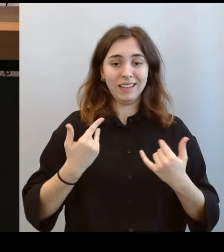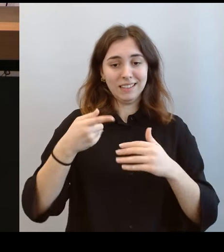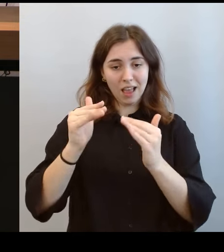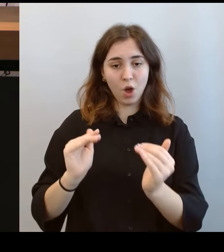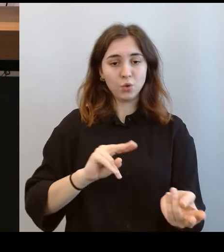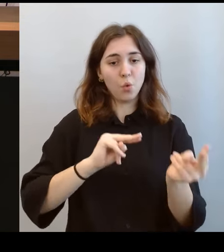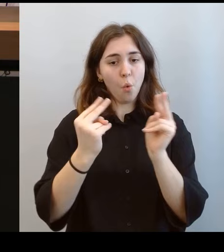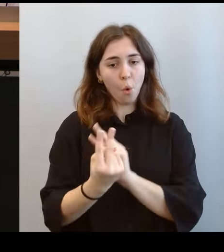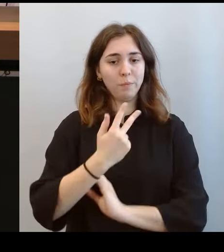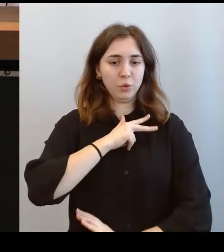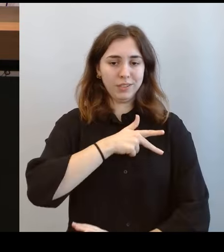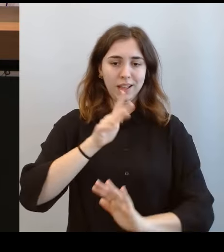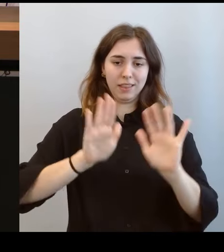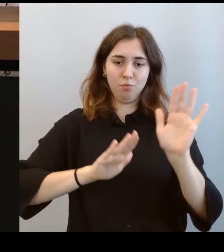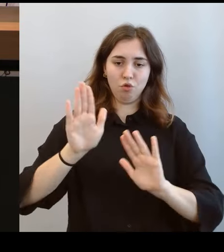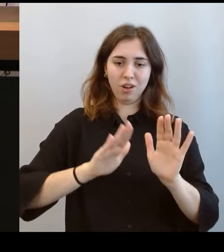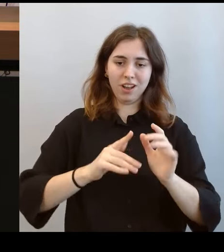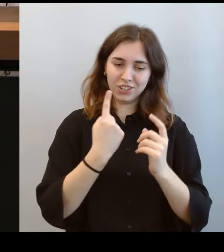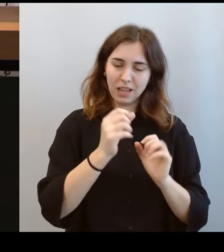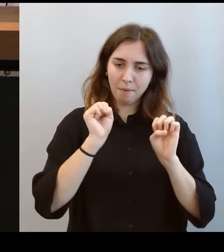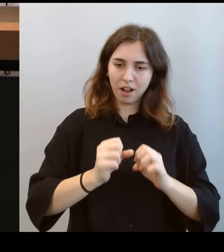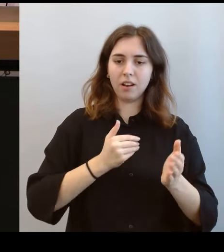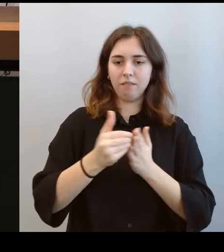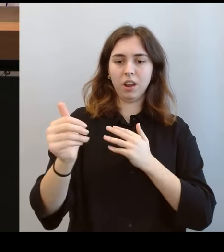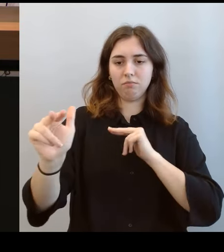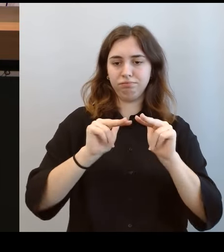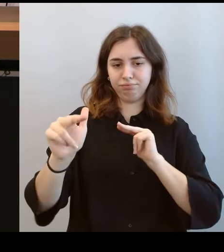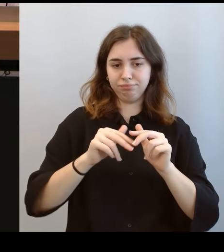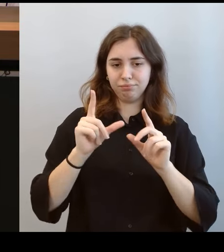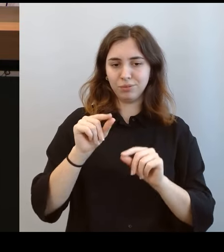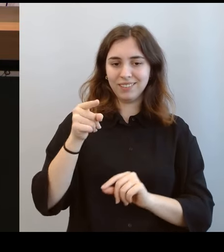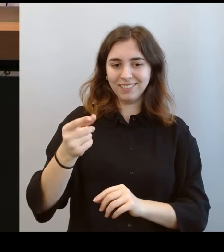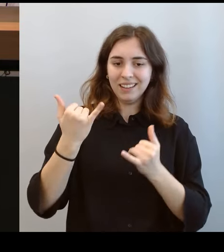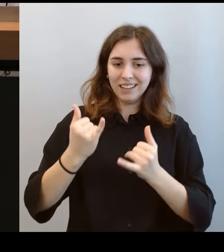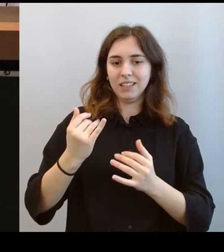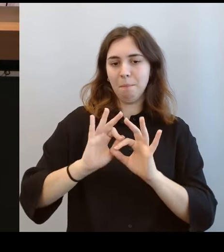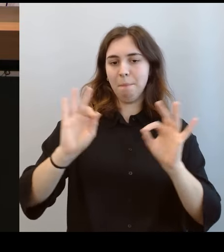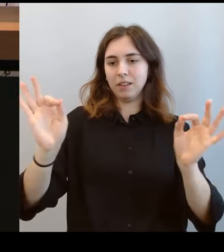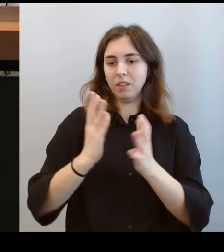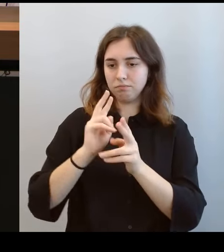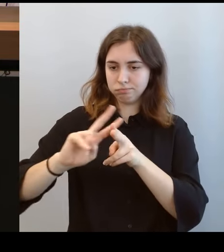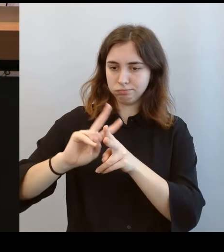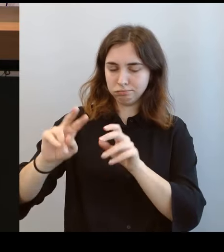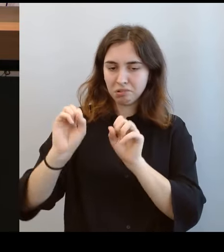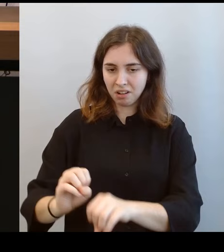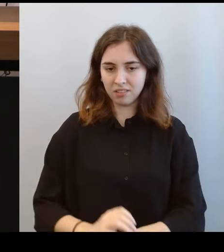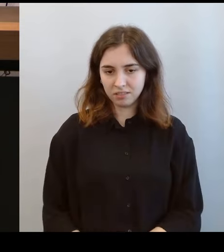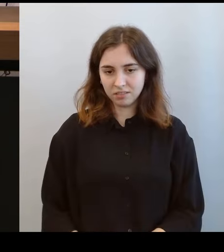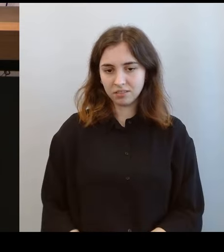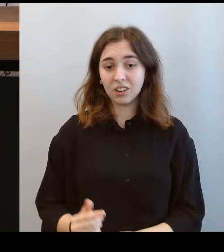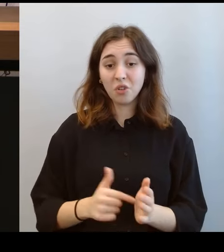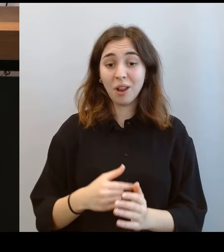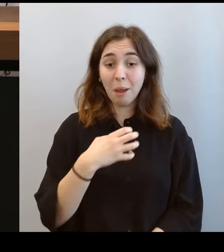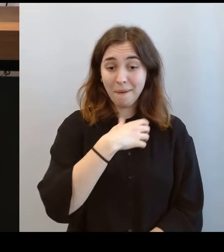Verbesserungen für den Maßregelvollzug gearbeitet wird. Denn das haben sowohl die Patientinnen, als auch die Mitarbeiterinnen verdient.